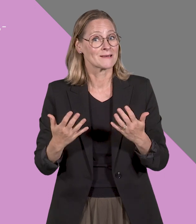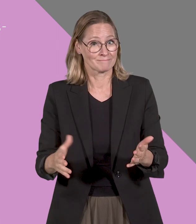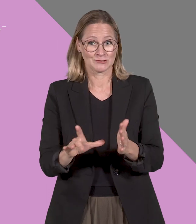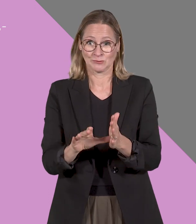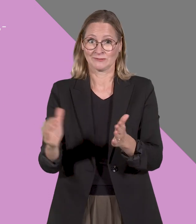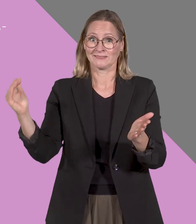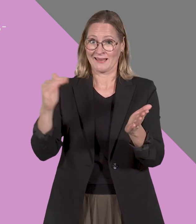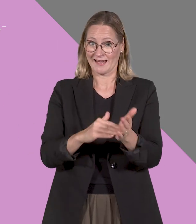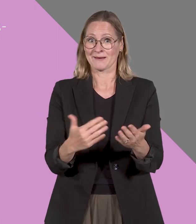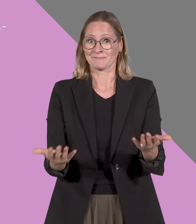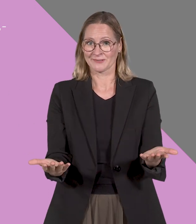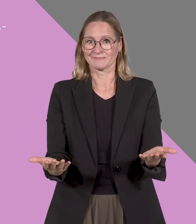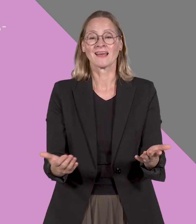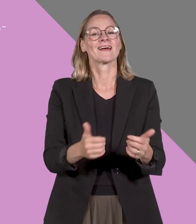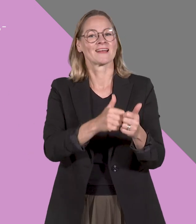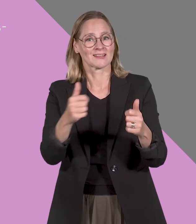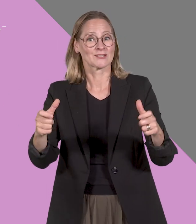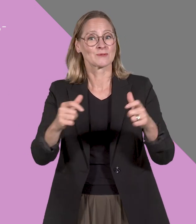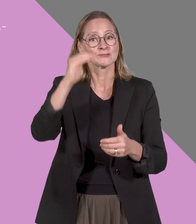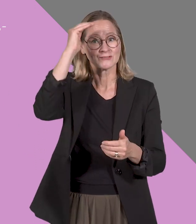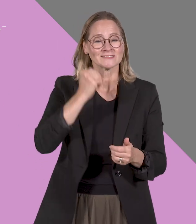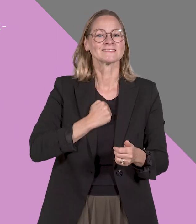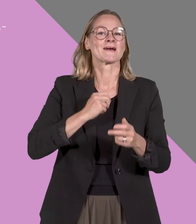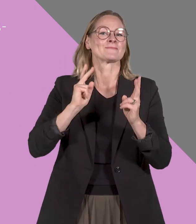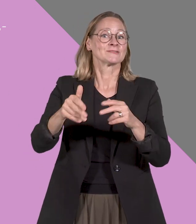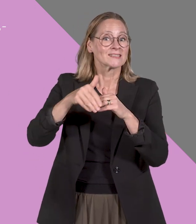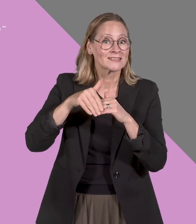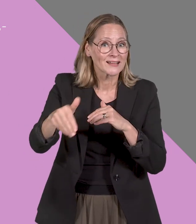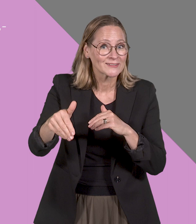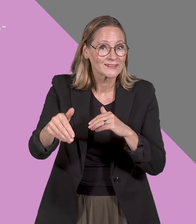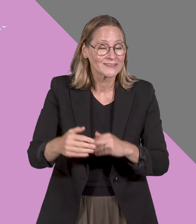Syksy on saapunut, ja etäyhdistysillat saavat taas jatkoa!